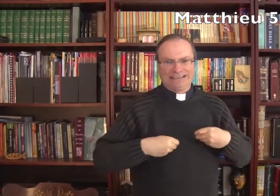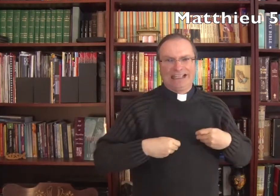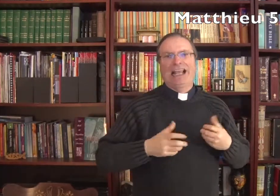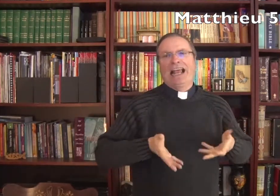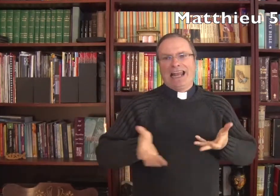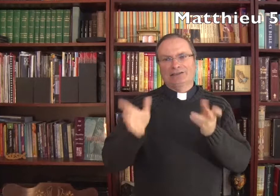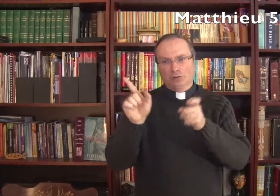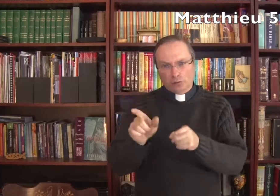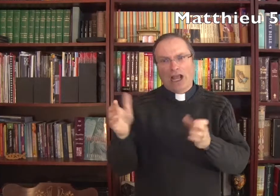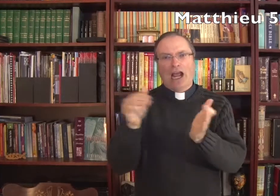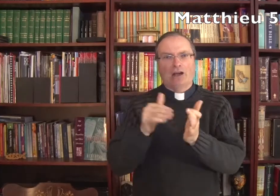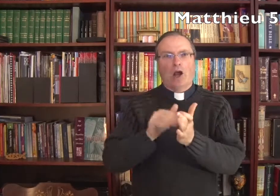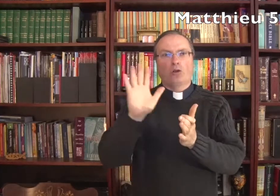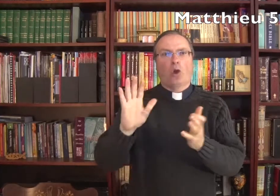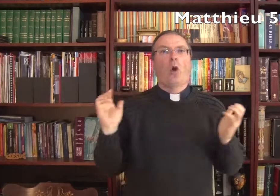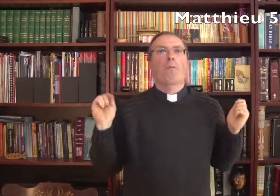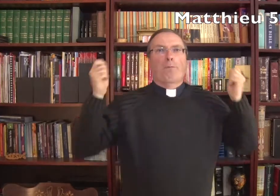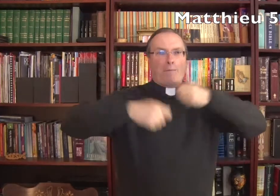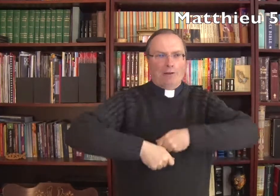laisse-lui encore ton manteau.